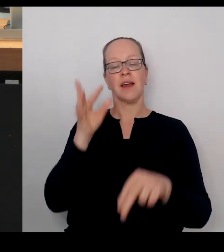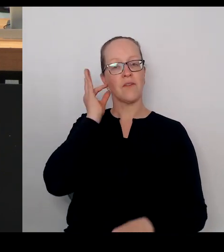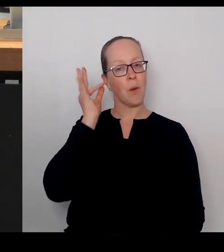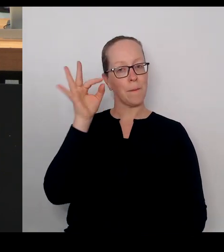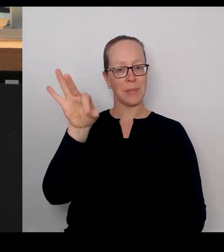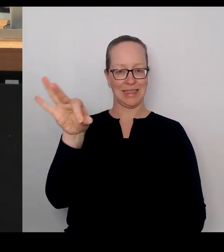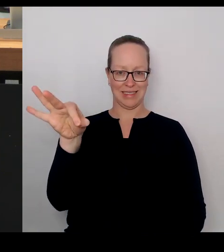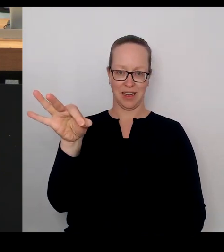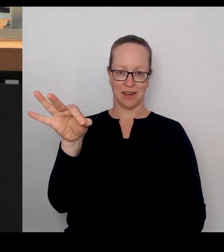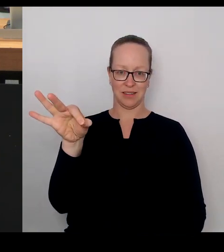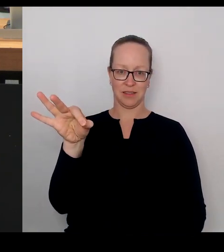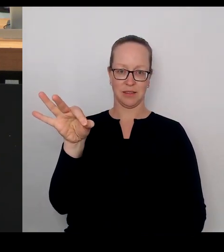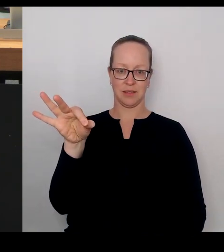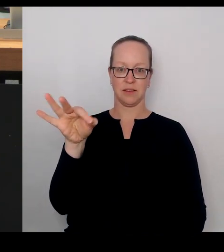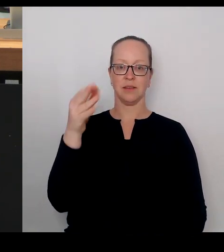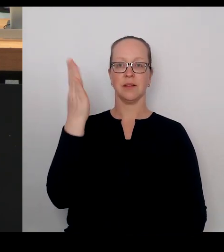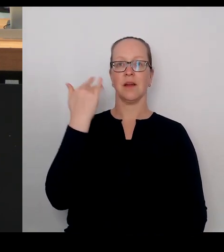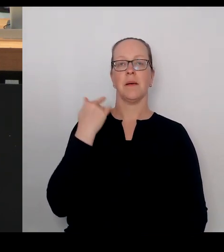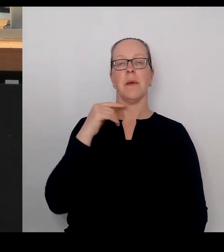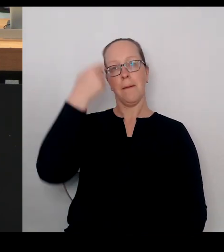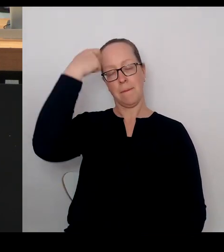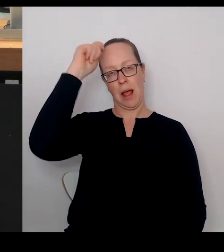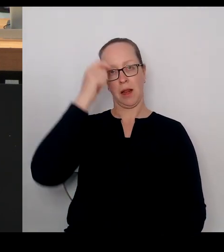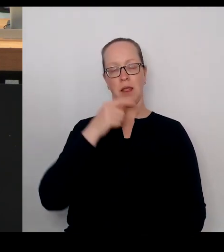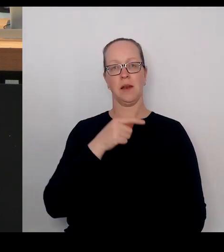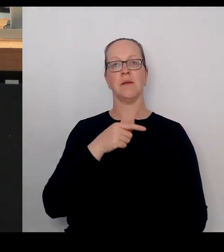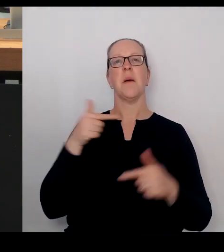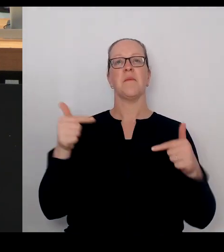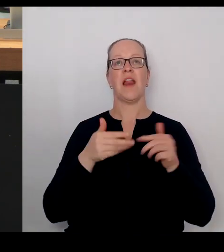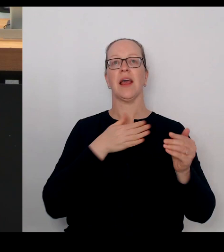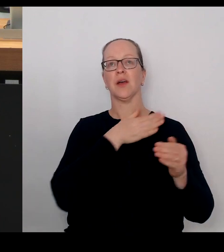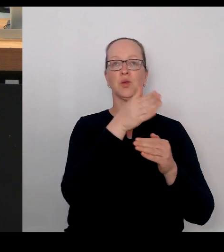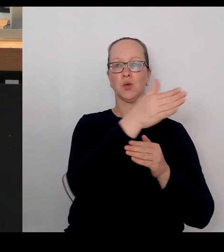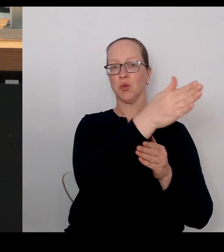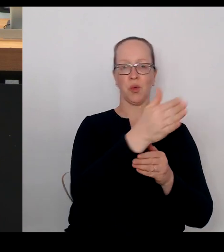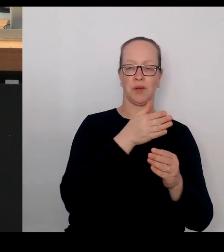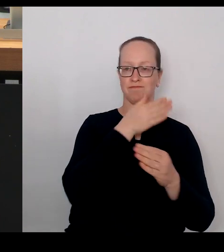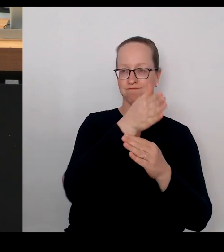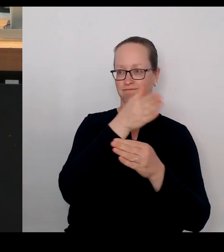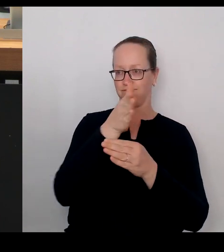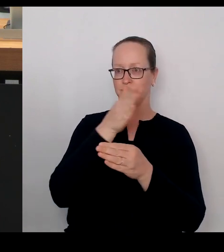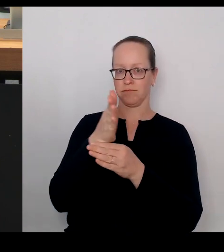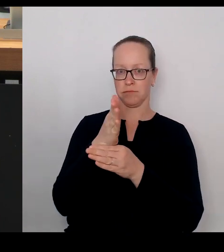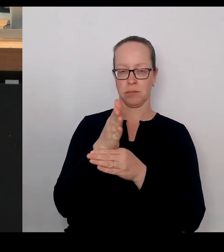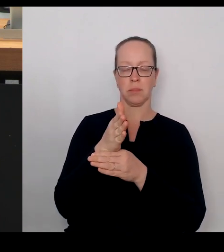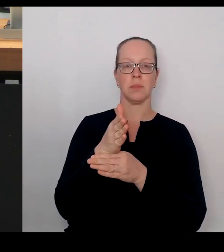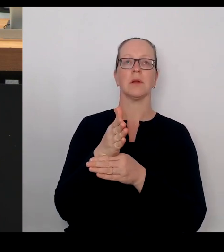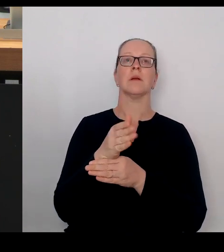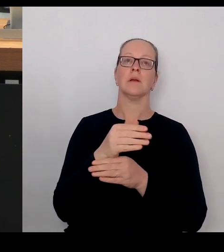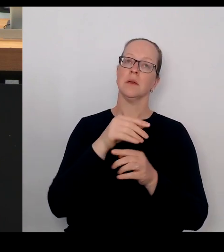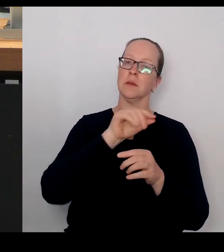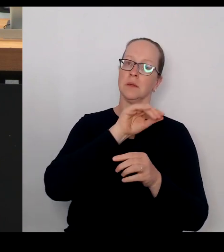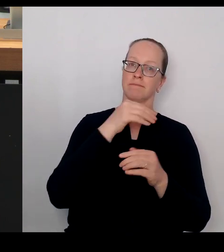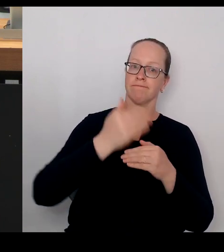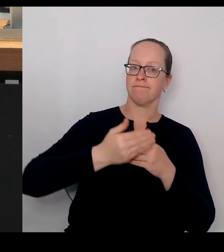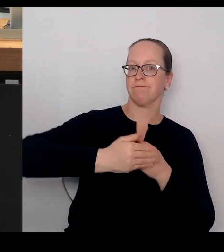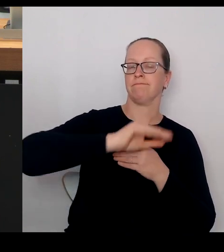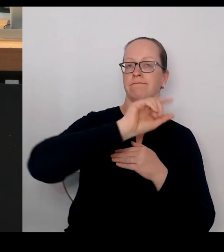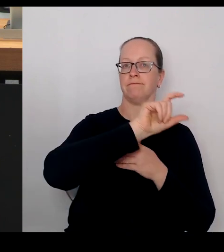besorgniserregendes Thema aufmerksam gemacht worden Menschen, deren Pflegeversicherung nicht ausreicht, um alle Kosten im Pflegefall zu decken.